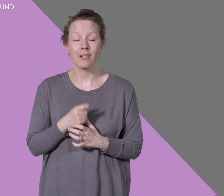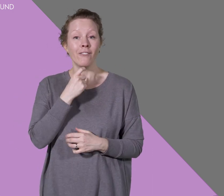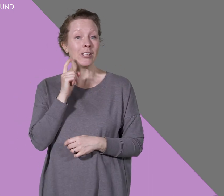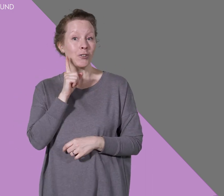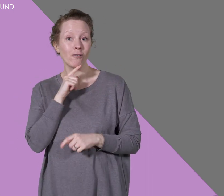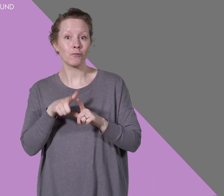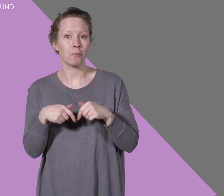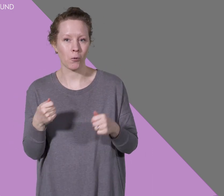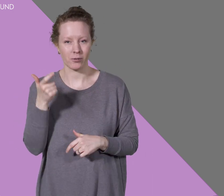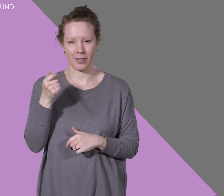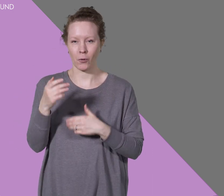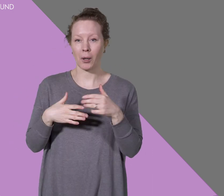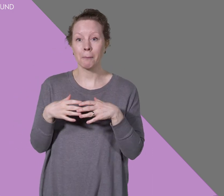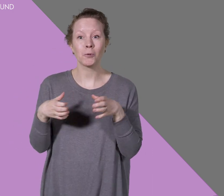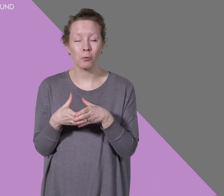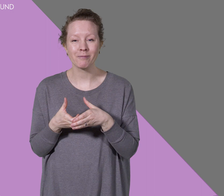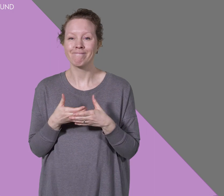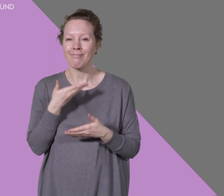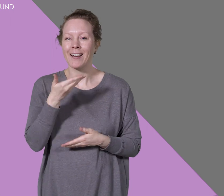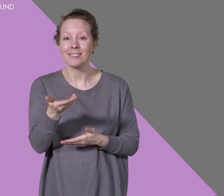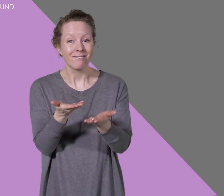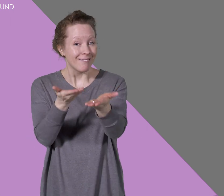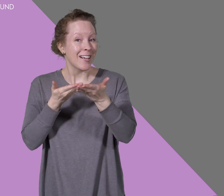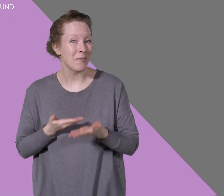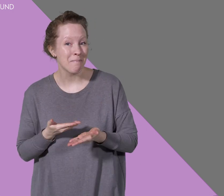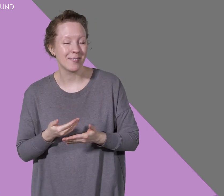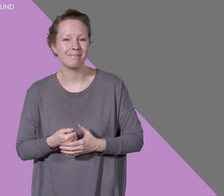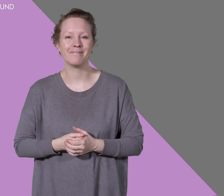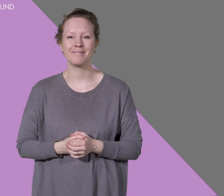Finlands Dövas Förbunds seniorarbetsgrupp hälsar dig välkommen!